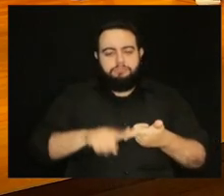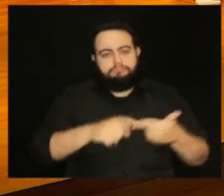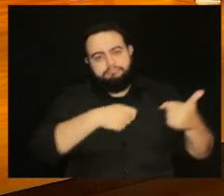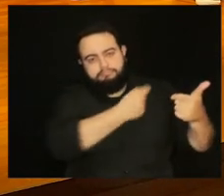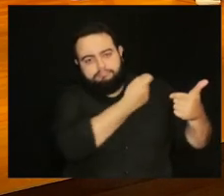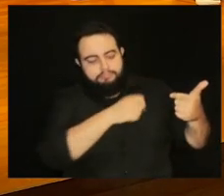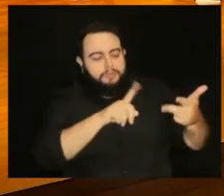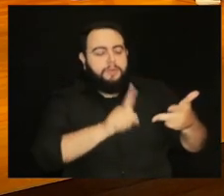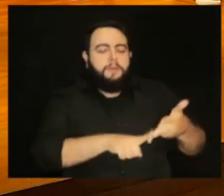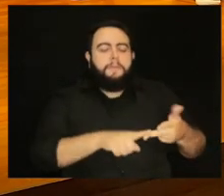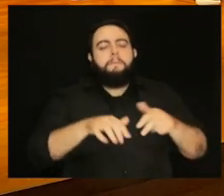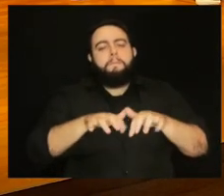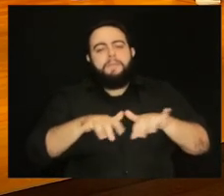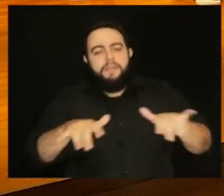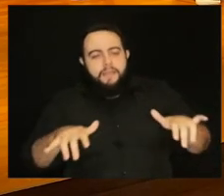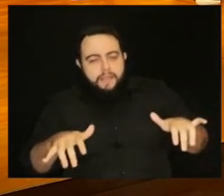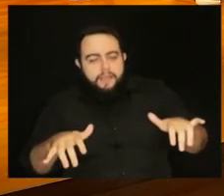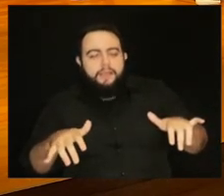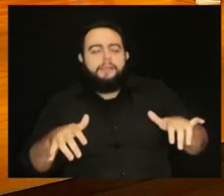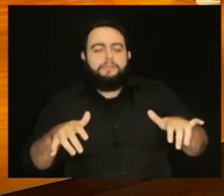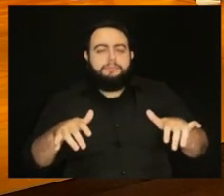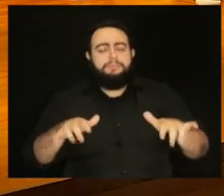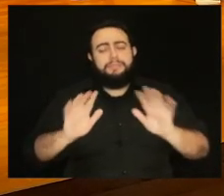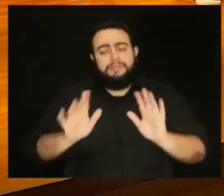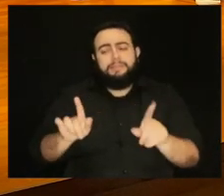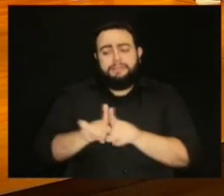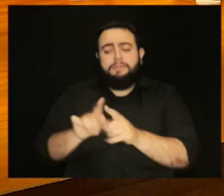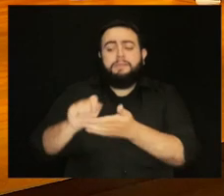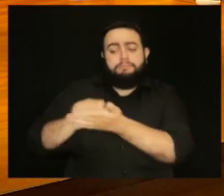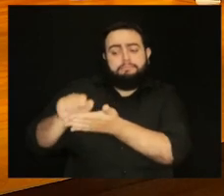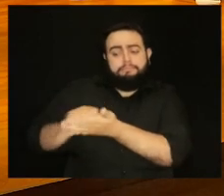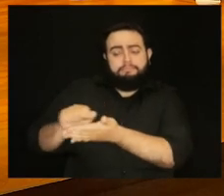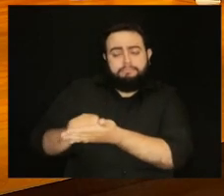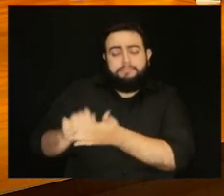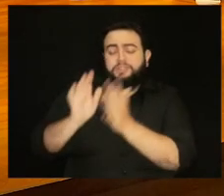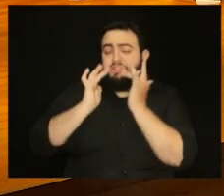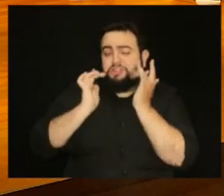pouco, compunha já fazia concerto com as músicas dele no teatro São Pedro, mas queria mesmo era ser